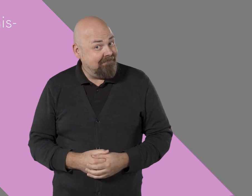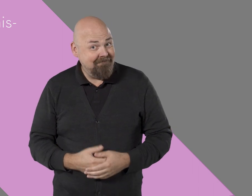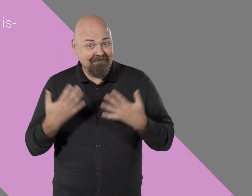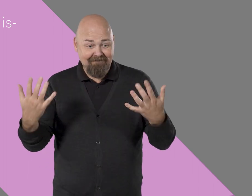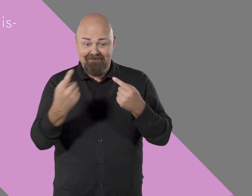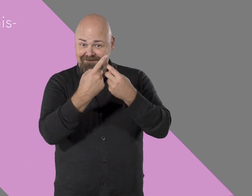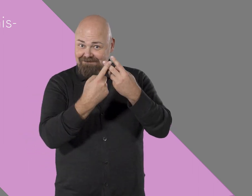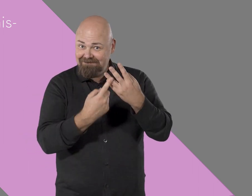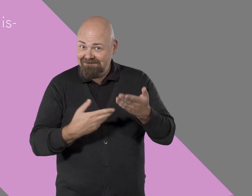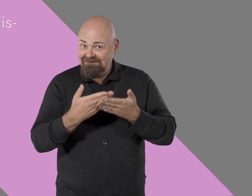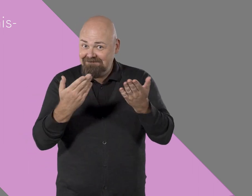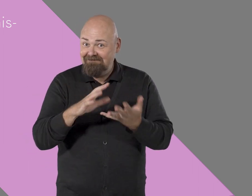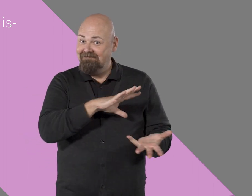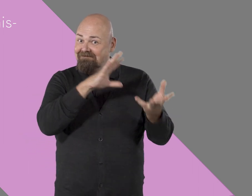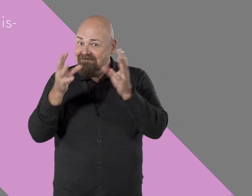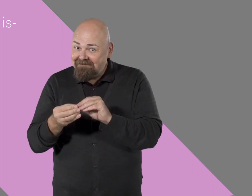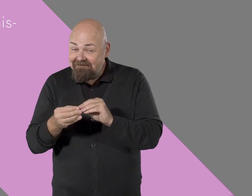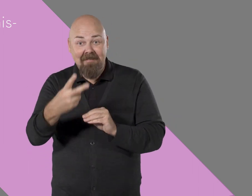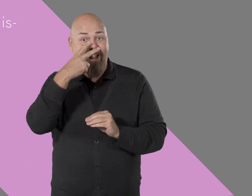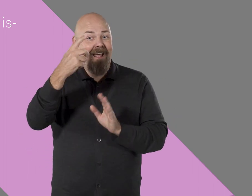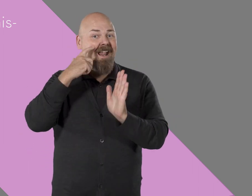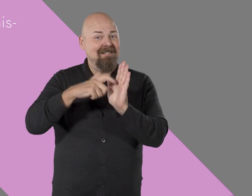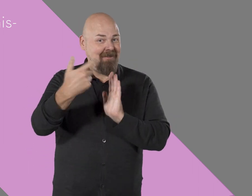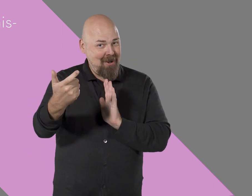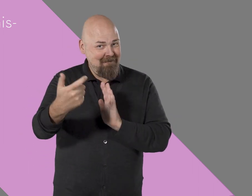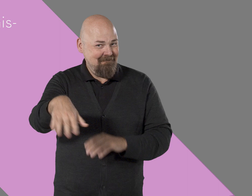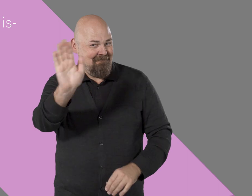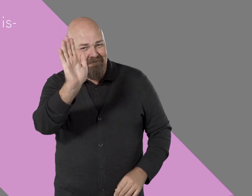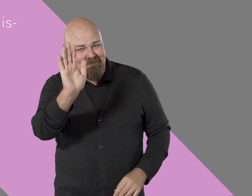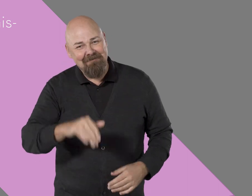Tässä kaikki tältä erää. Nähdään ensi viikolla, moi moi!